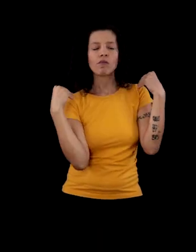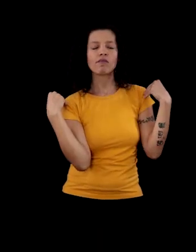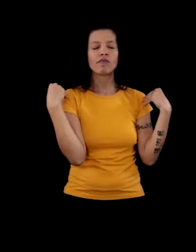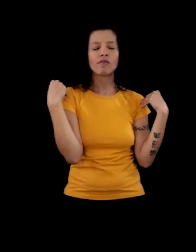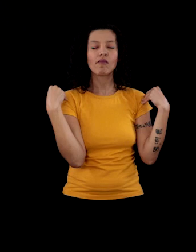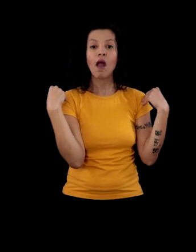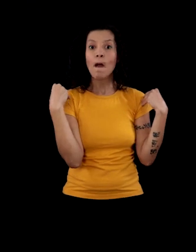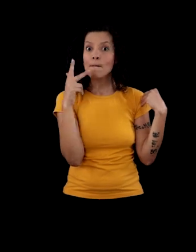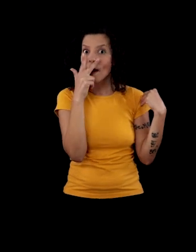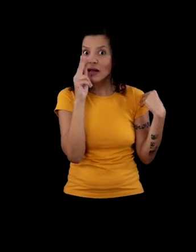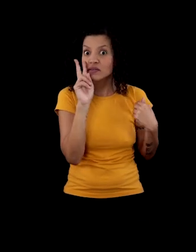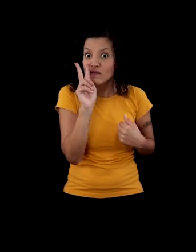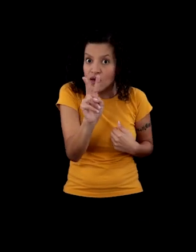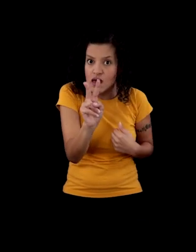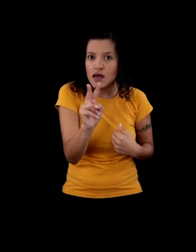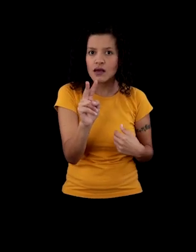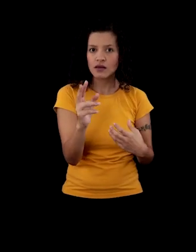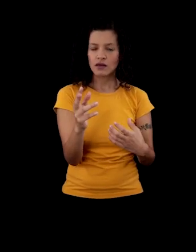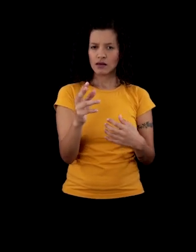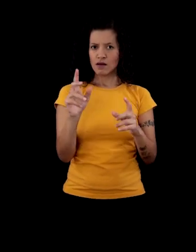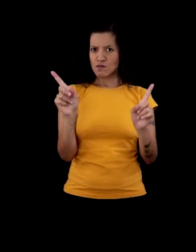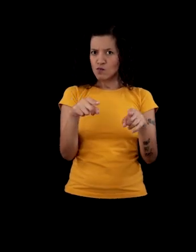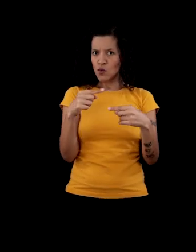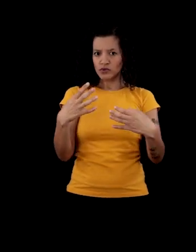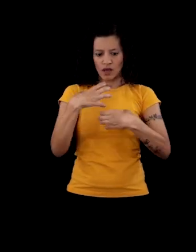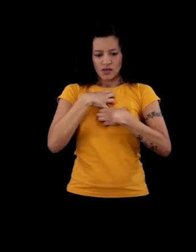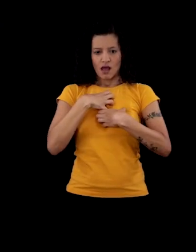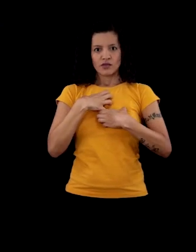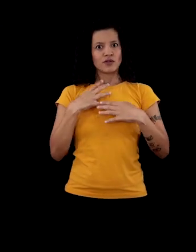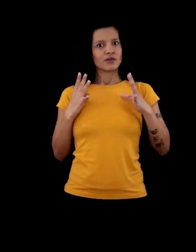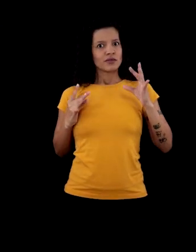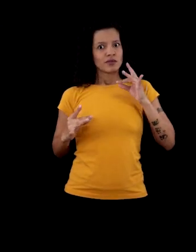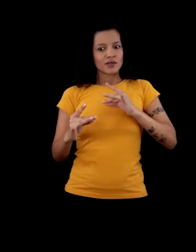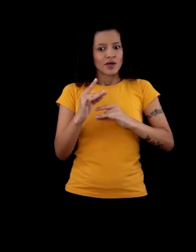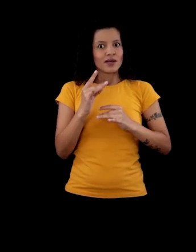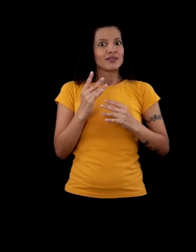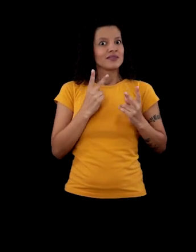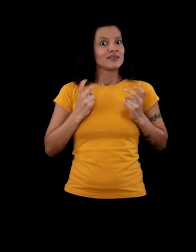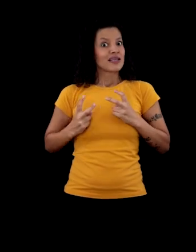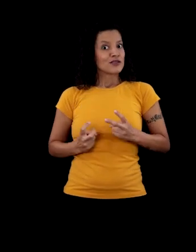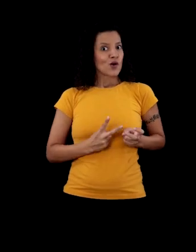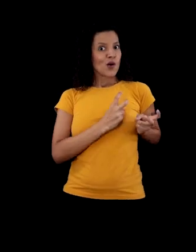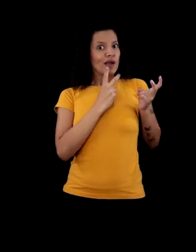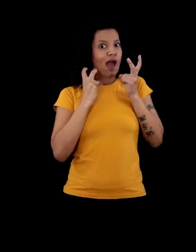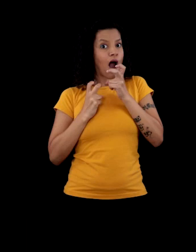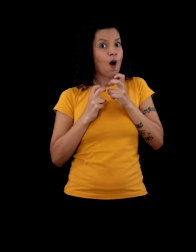E ela fecha o olhinho e é sensorial para caramba, você sente várias coisas em vários lugares do corpo!